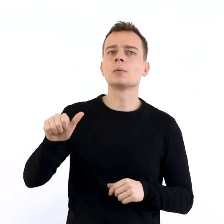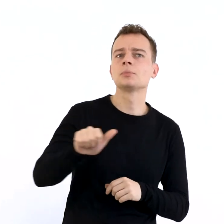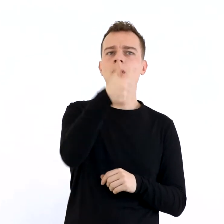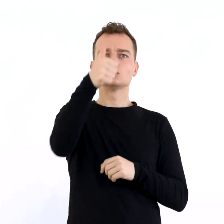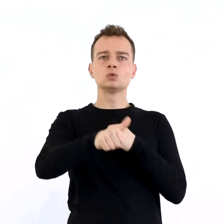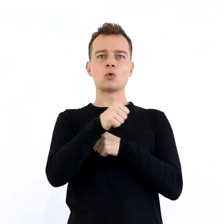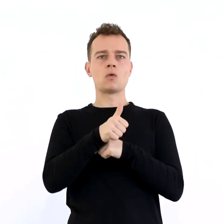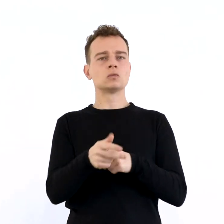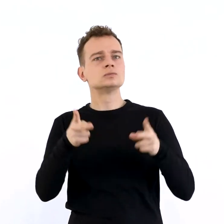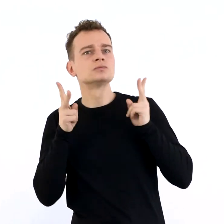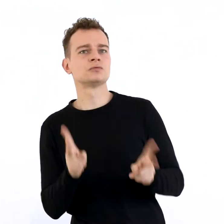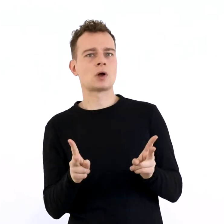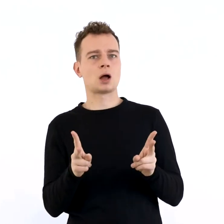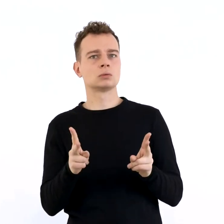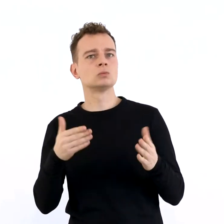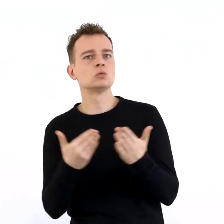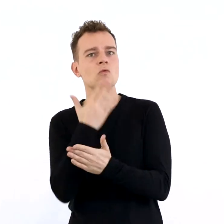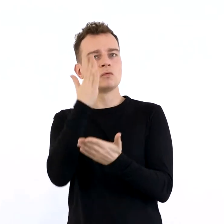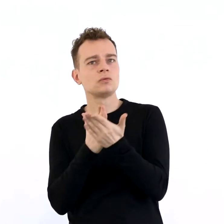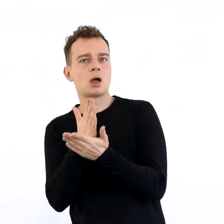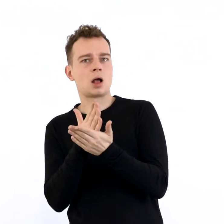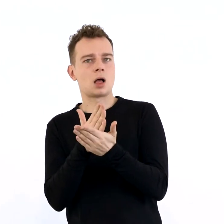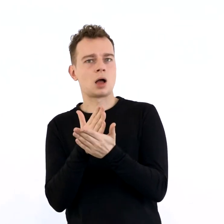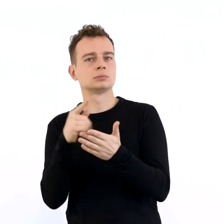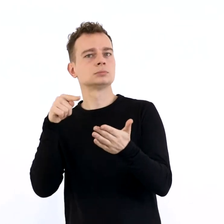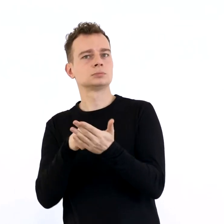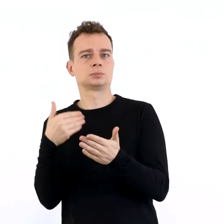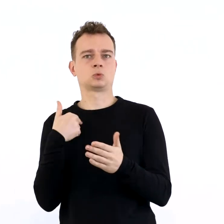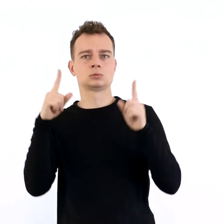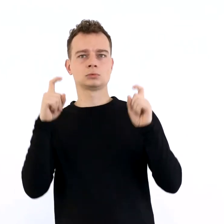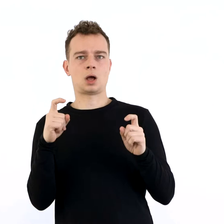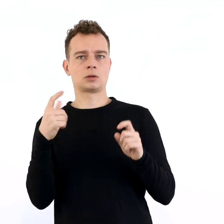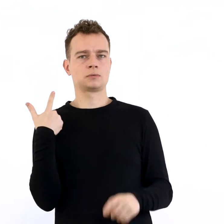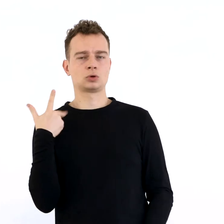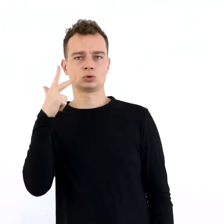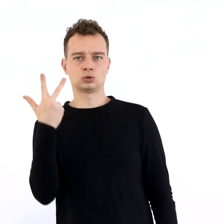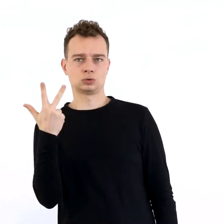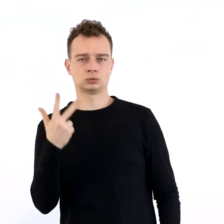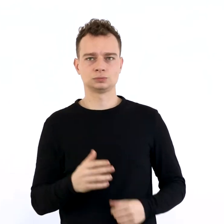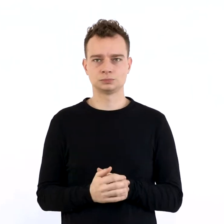Pierwsze utrwalone w obrazach świadectwa nowej wiary pochodzą z III wieku.